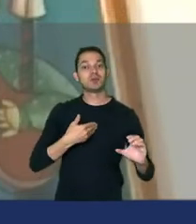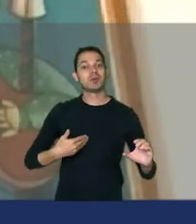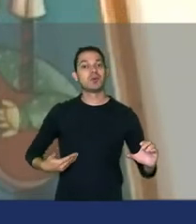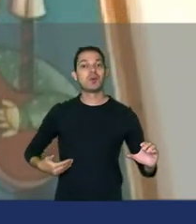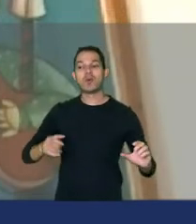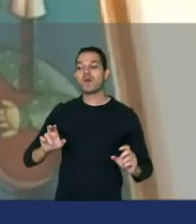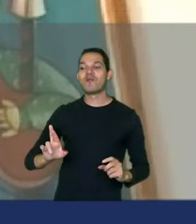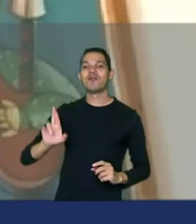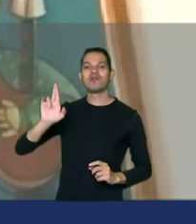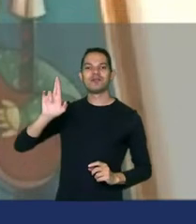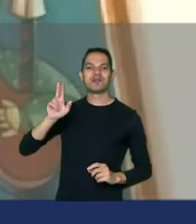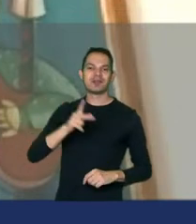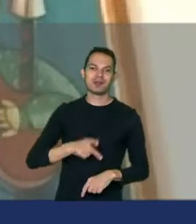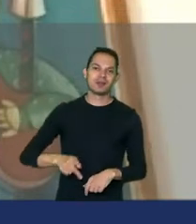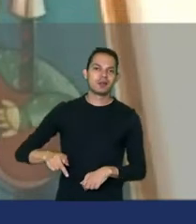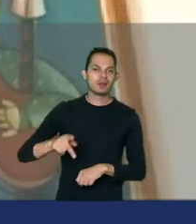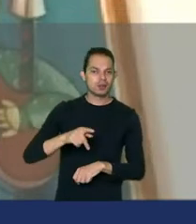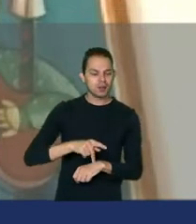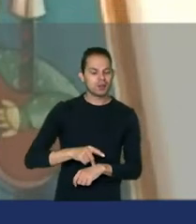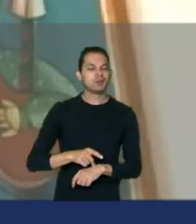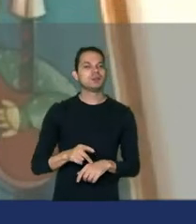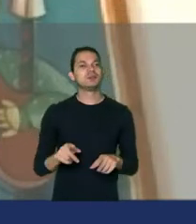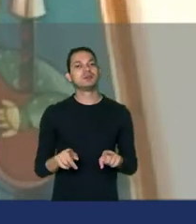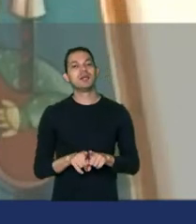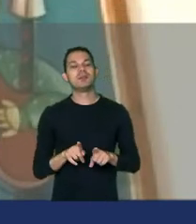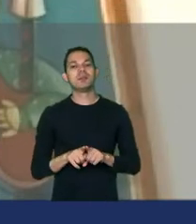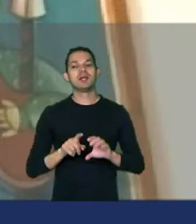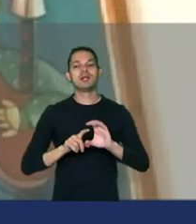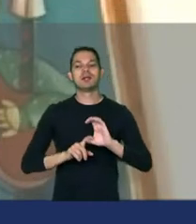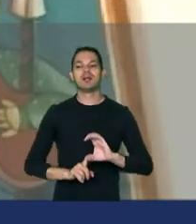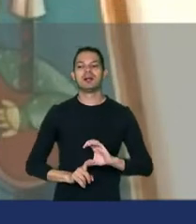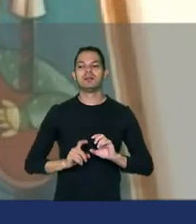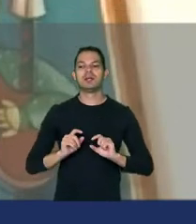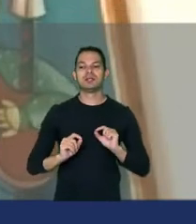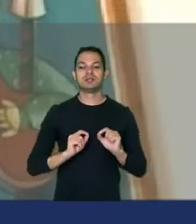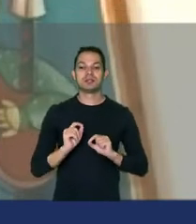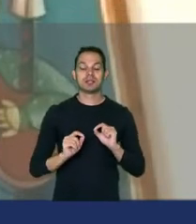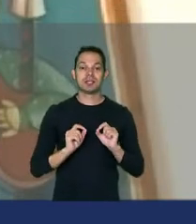DEPENDER DE QUE GOVERNO ESTÁ DIRIGINDO O PAÍS E A DEPENDER DA FORÇA DO MOVIMENTO DE